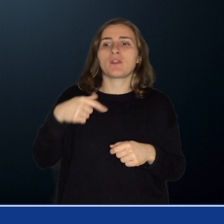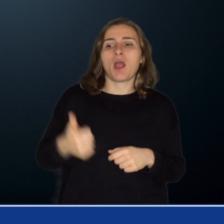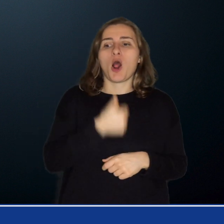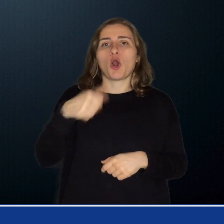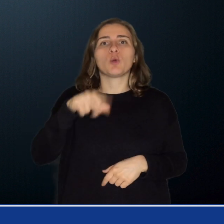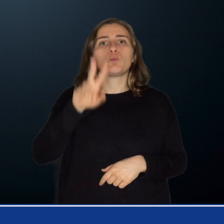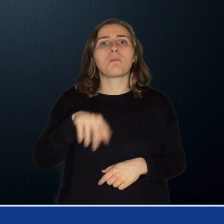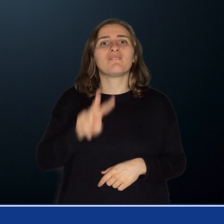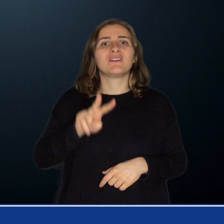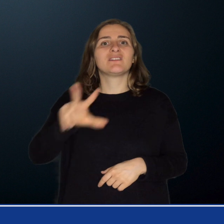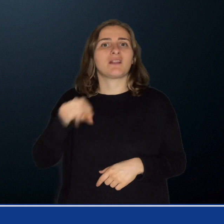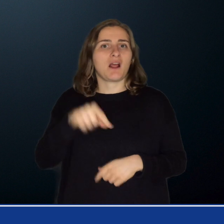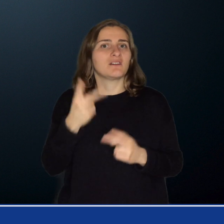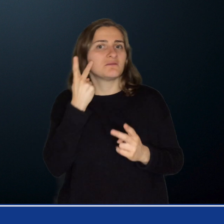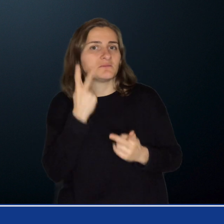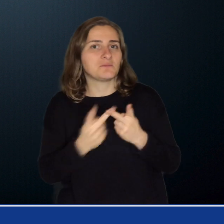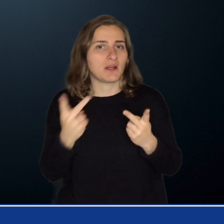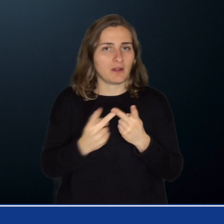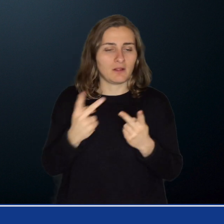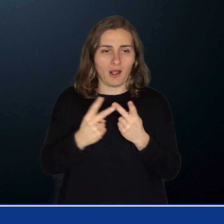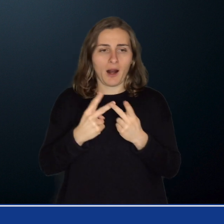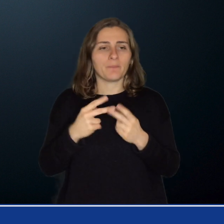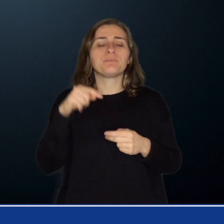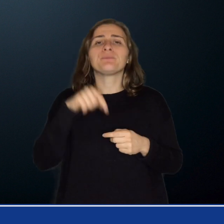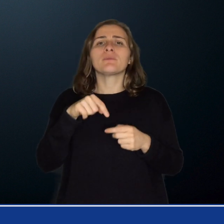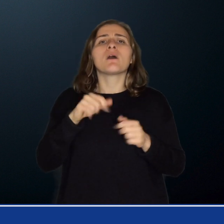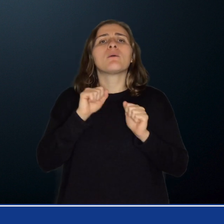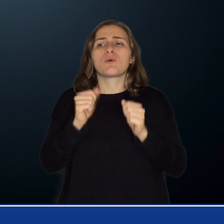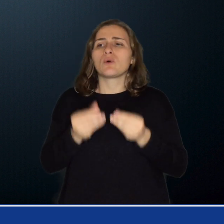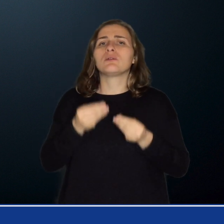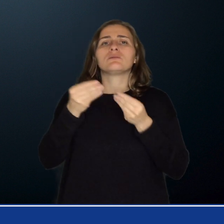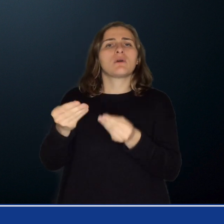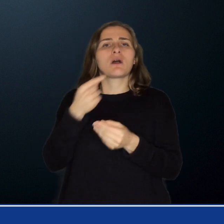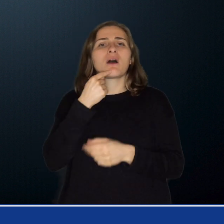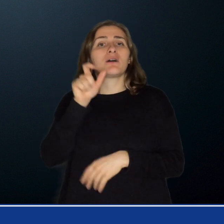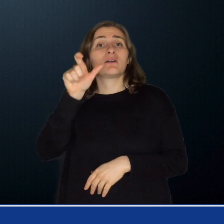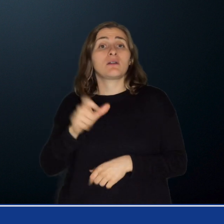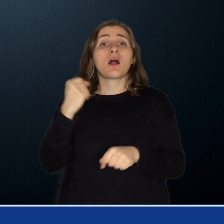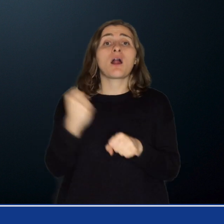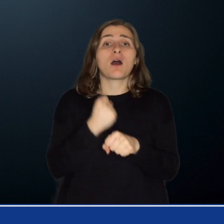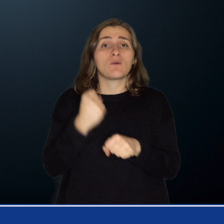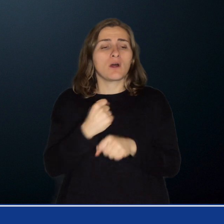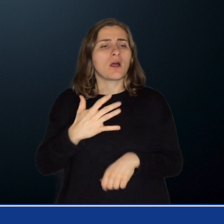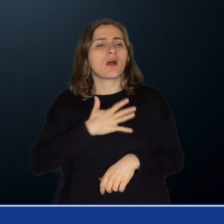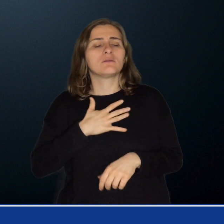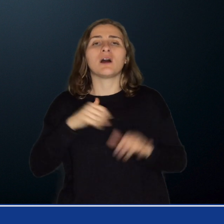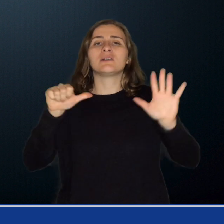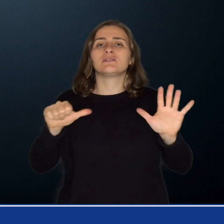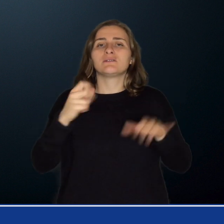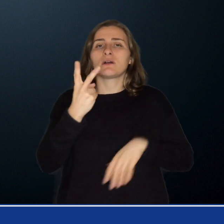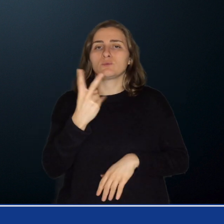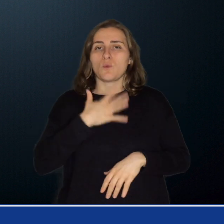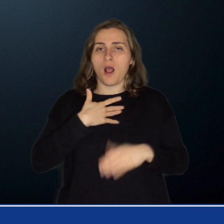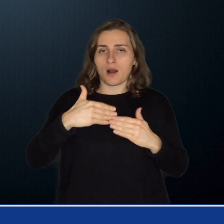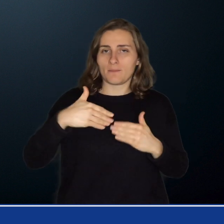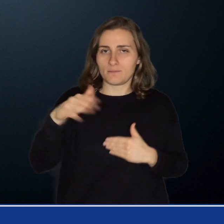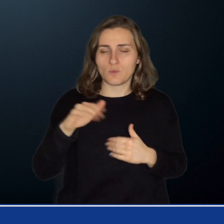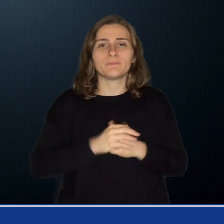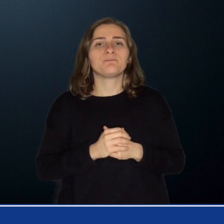In via sperimentale per il 2023, sarà possibile conseguire il diritto alla pensione anticipata con 62 anni d’età